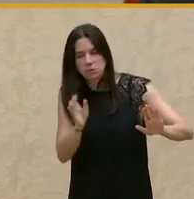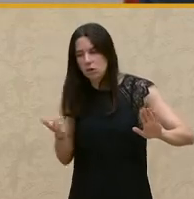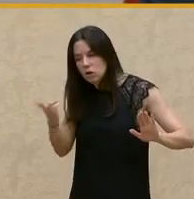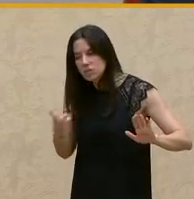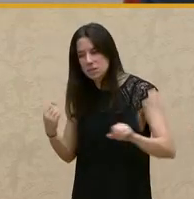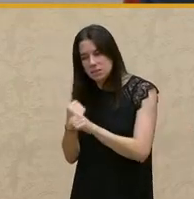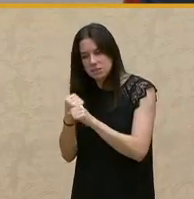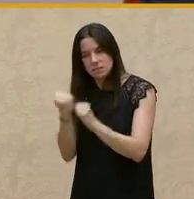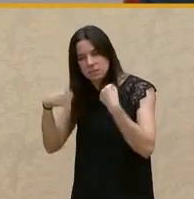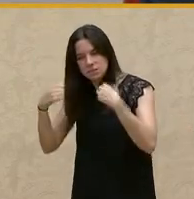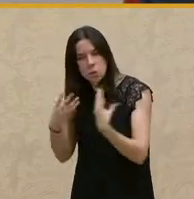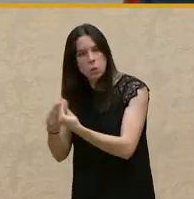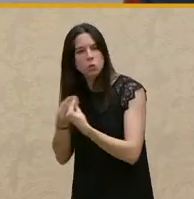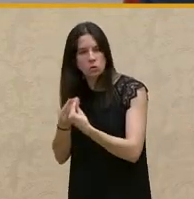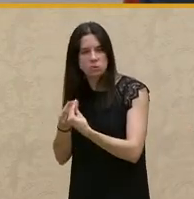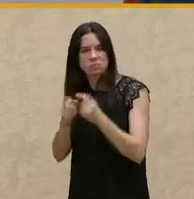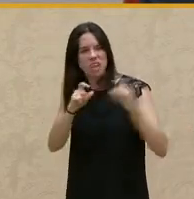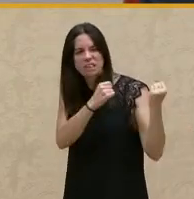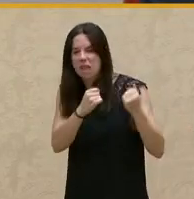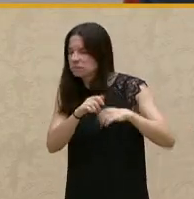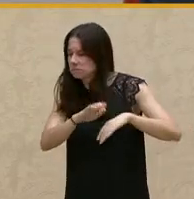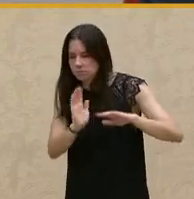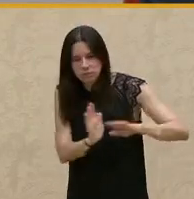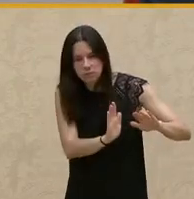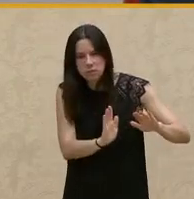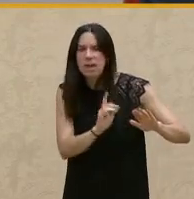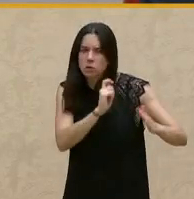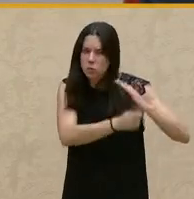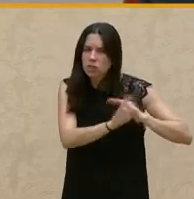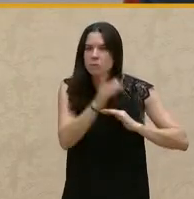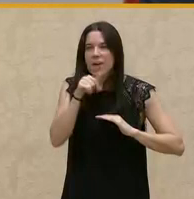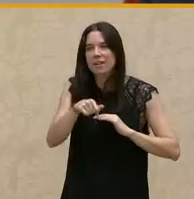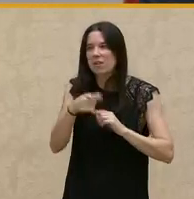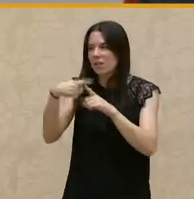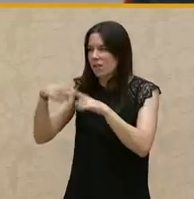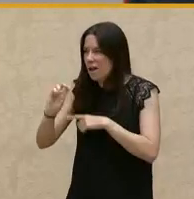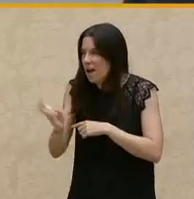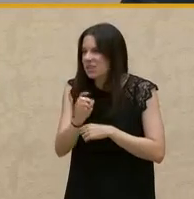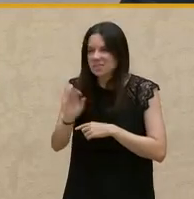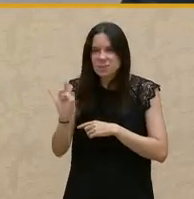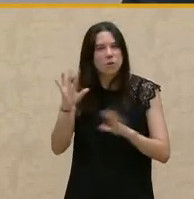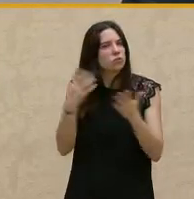entidades, diversas, diferentes, pero todos somos iguales. Tenemos los mismos objetivos. Y la parte